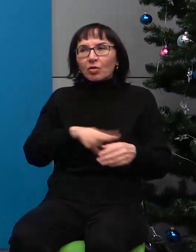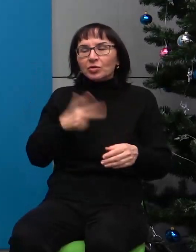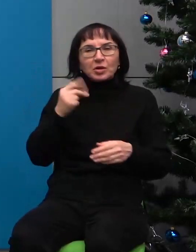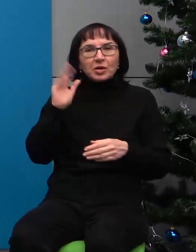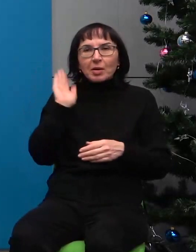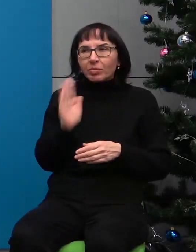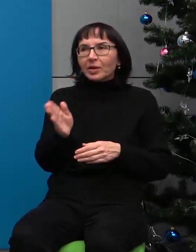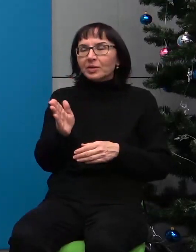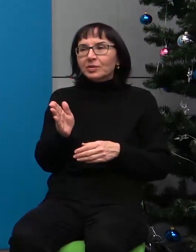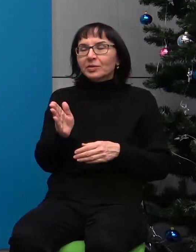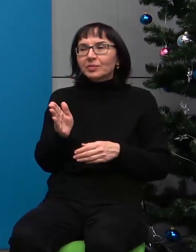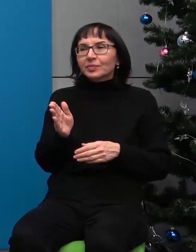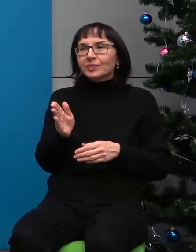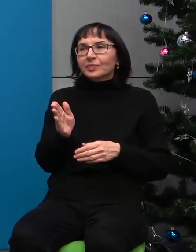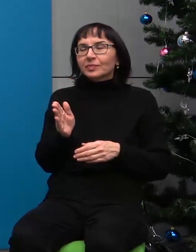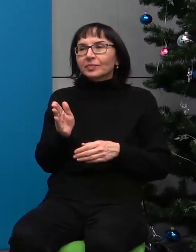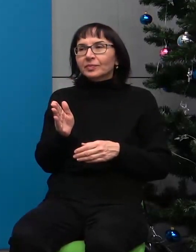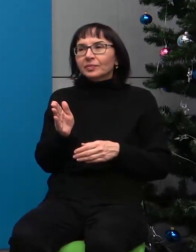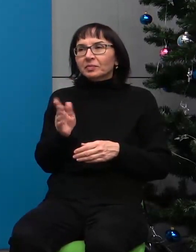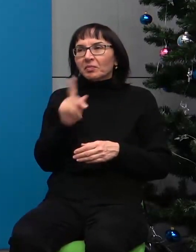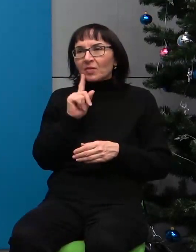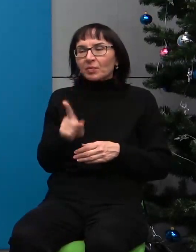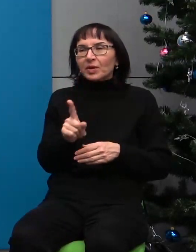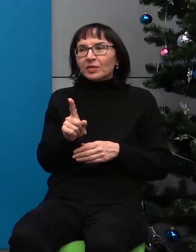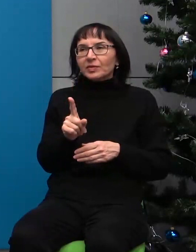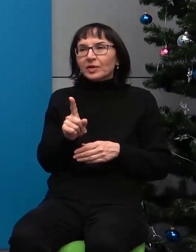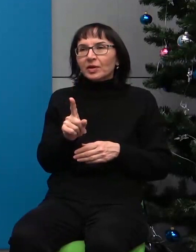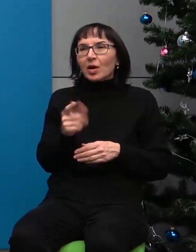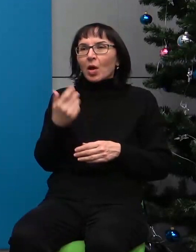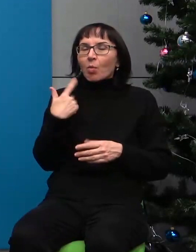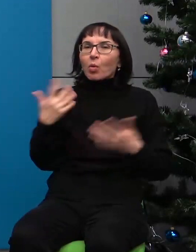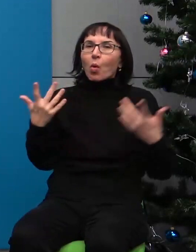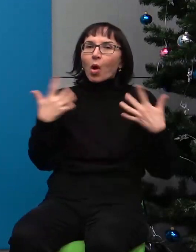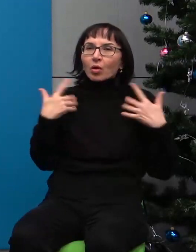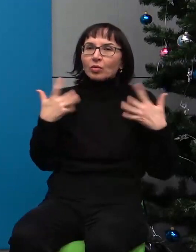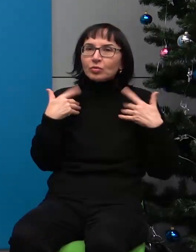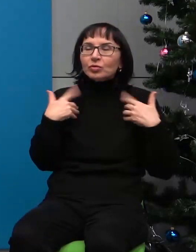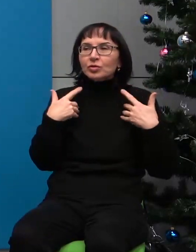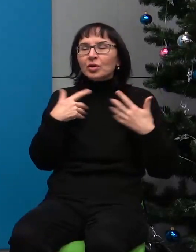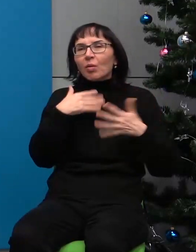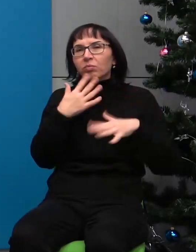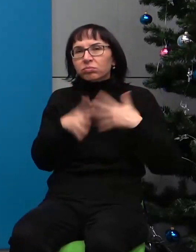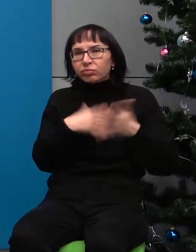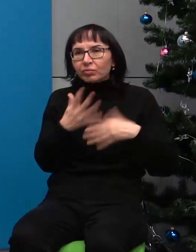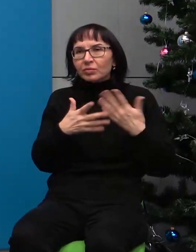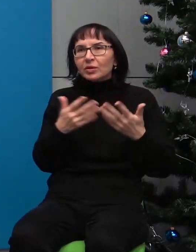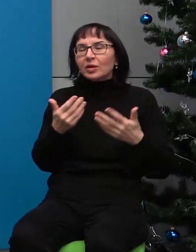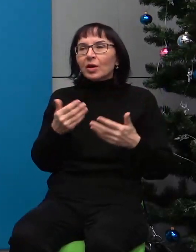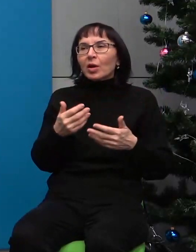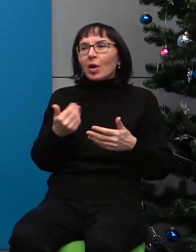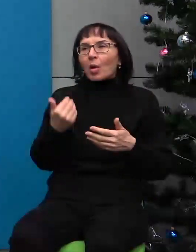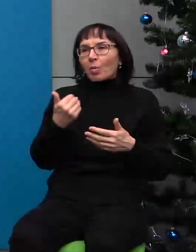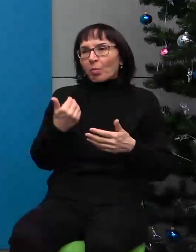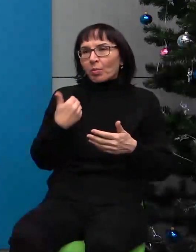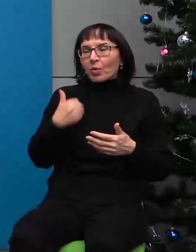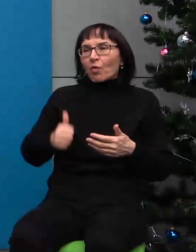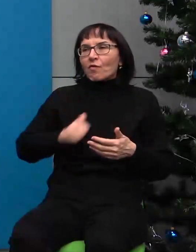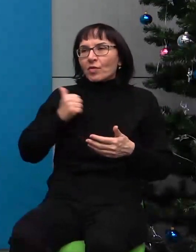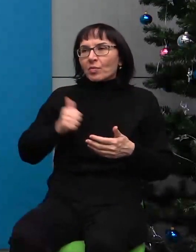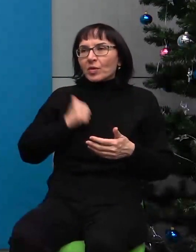to na pewno nie będę miał. Naprawdę, bo on miał bardzo życie burzliwe. Uważam, że był jednym z najwybitniejszych polskich pisarzy,